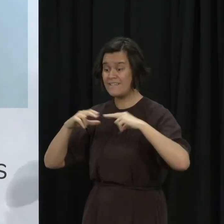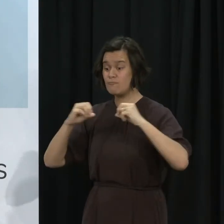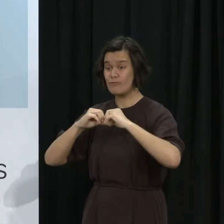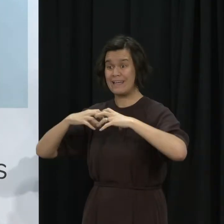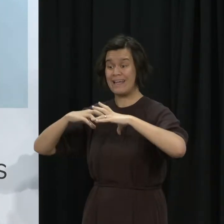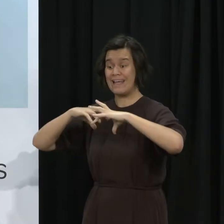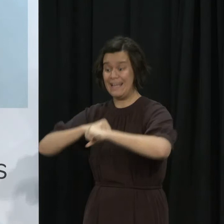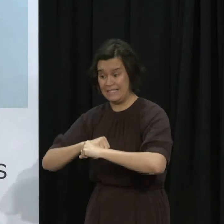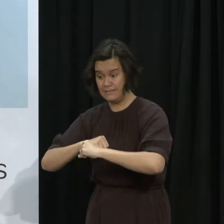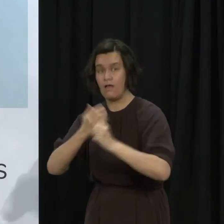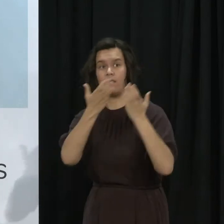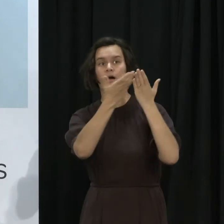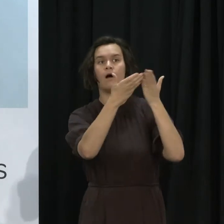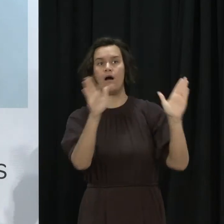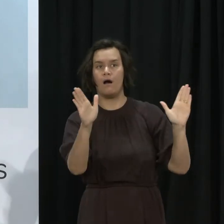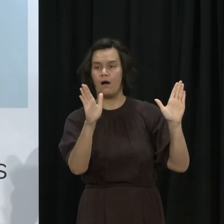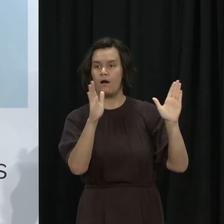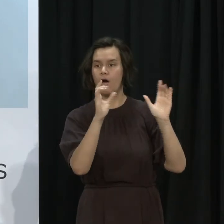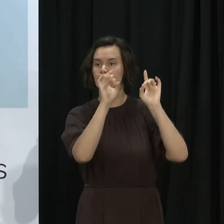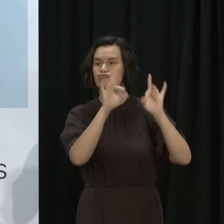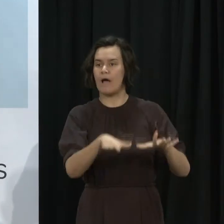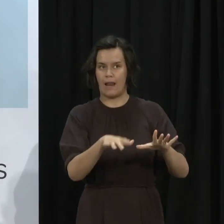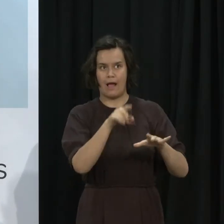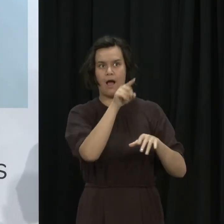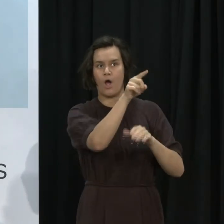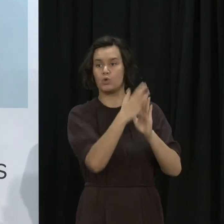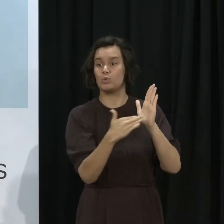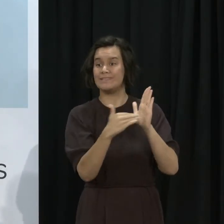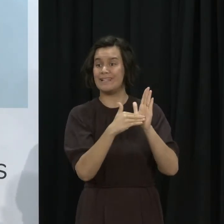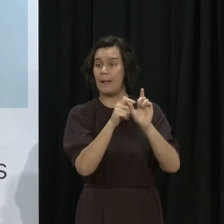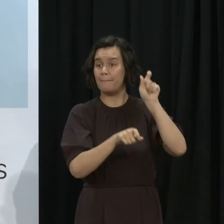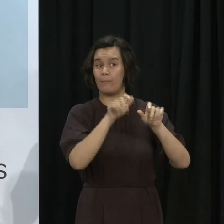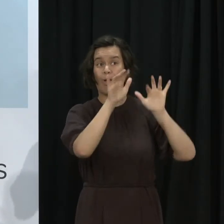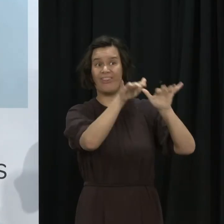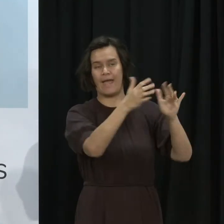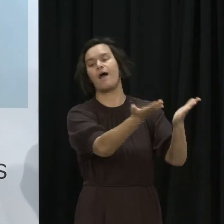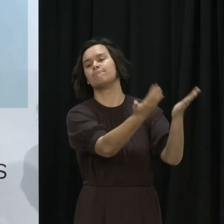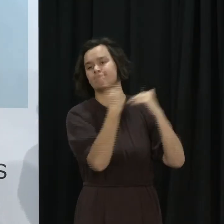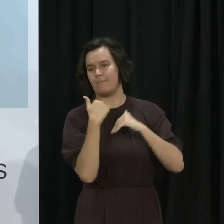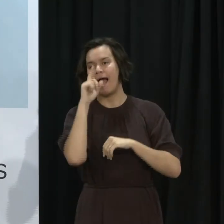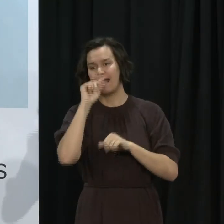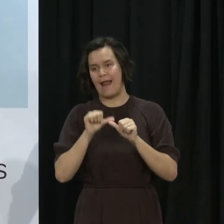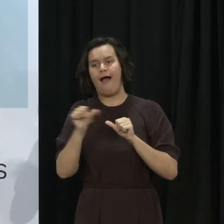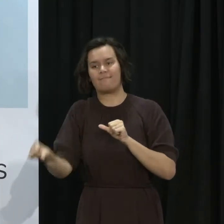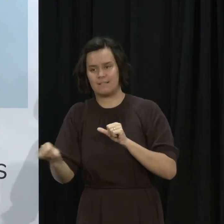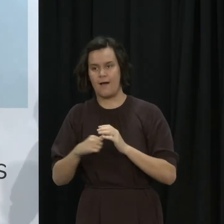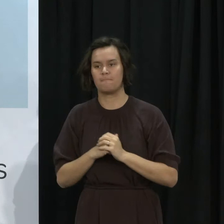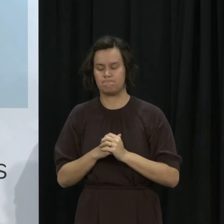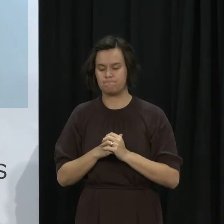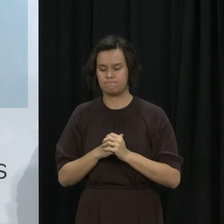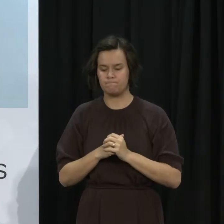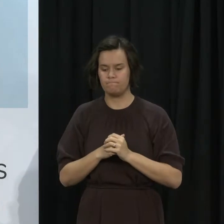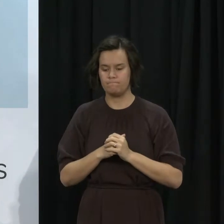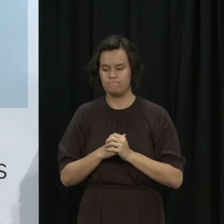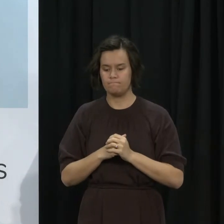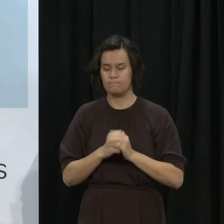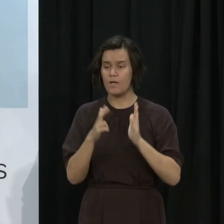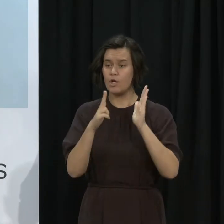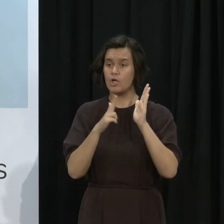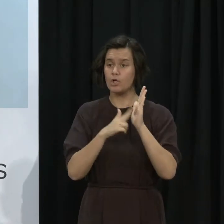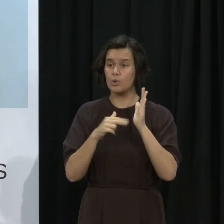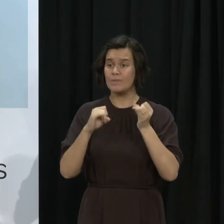Omicron. E mohio ana matou he